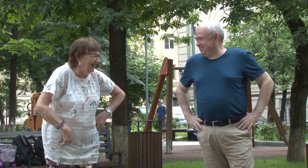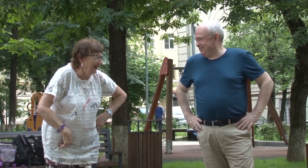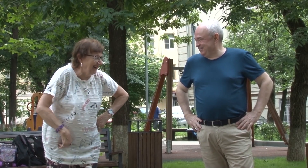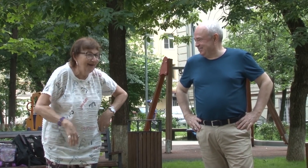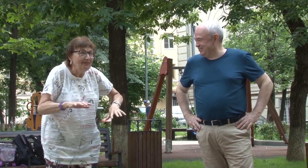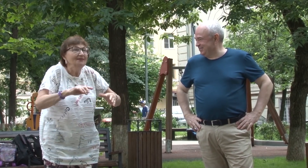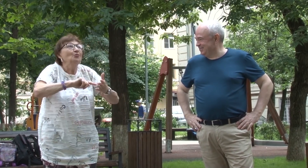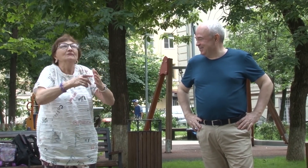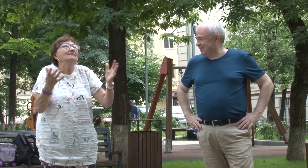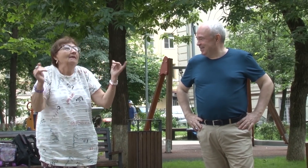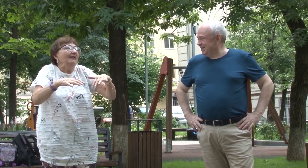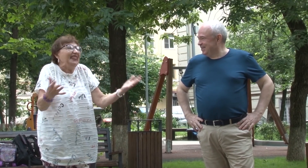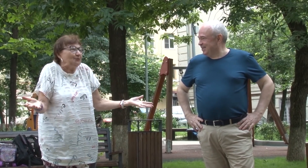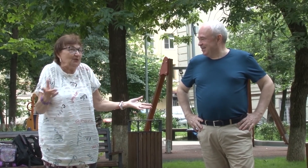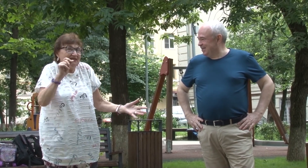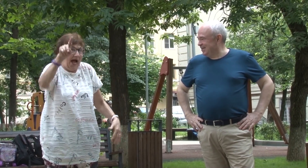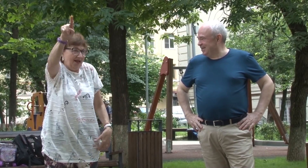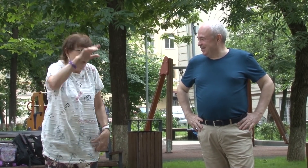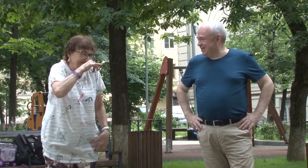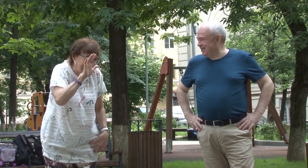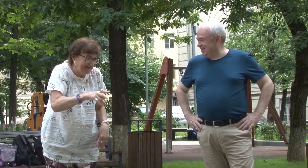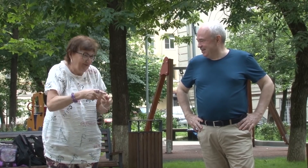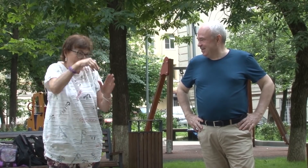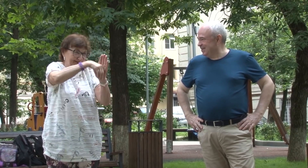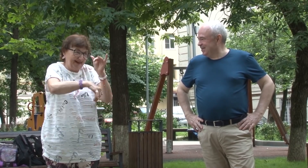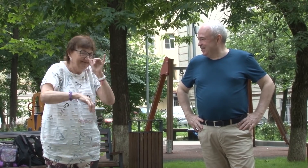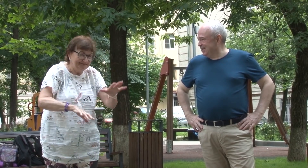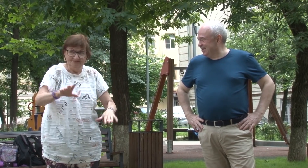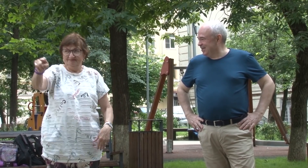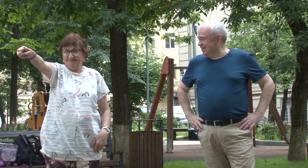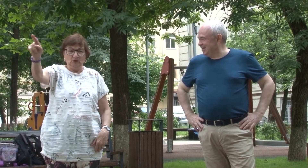Другой точки для встреч не было! Где еще собираться-то?! Внутри нельзя.